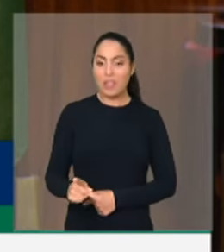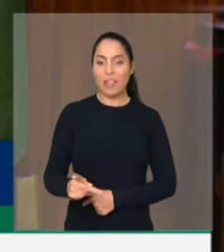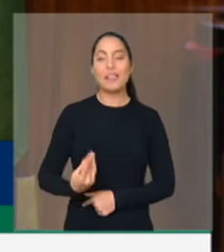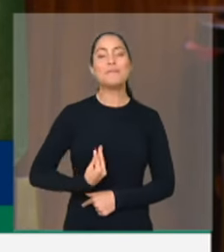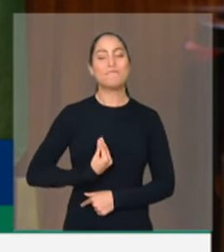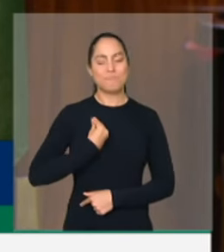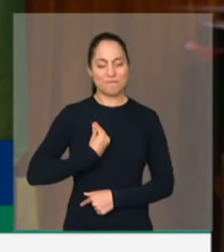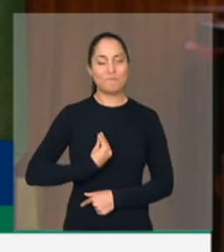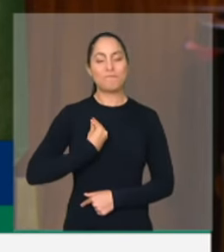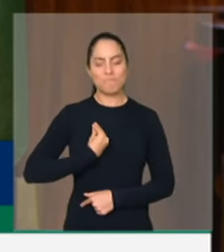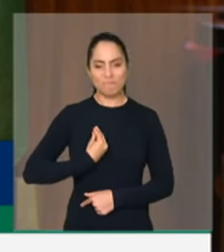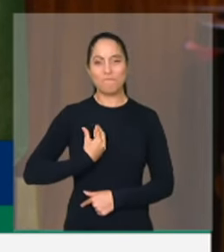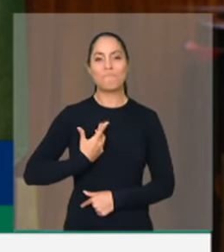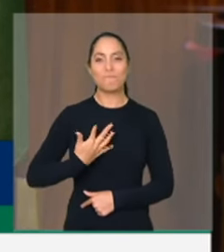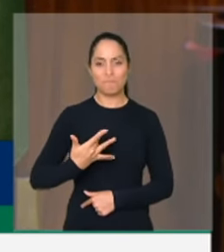EM NOSSAS MENTES E CORAÇÕES